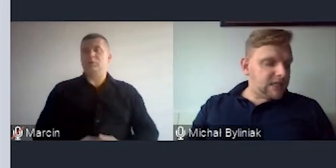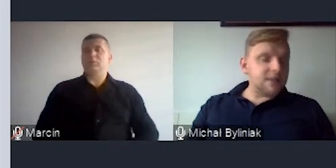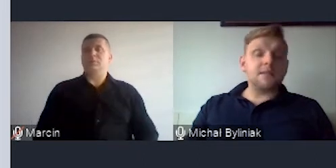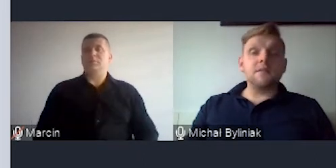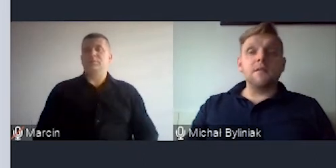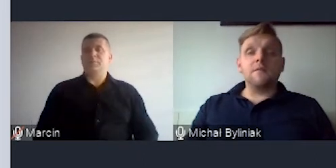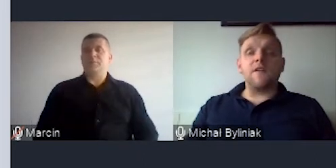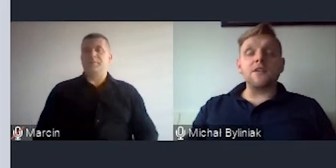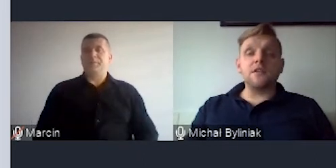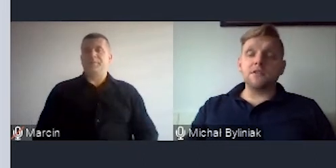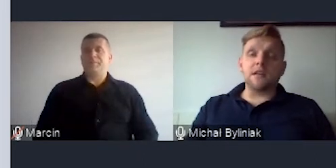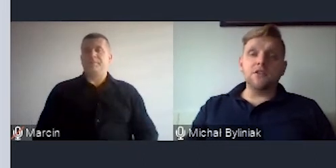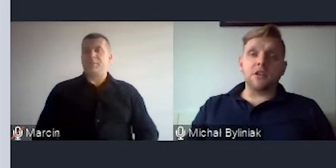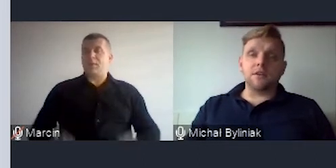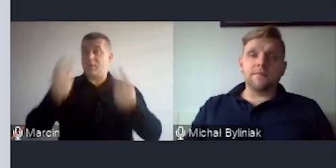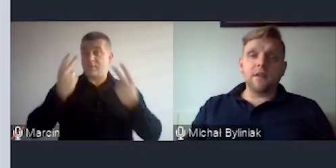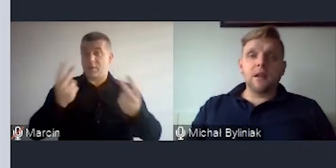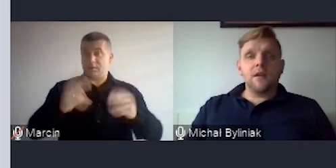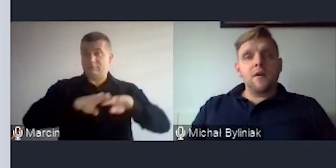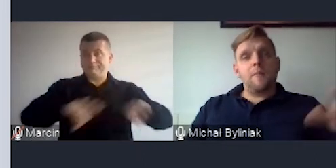I teraz ważne rozgraniczenie.